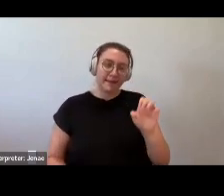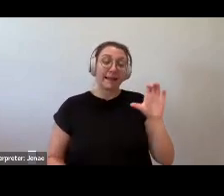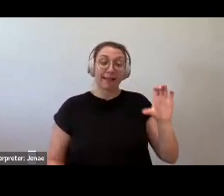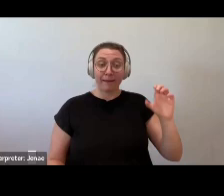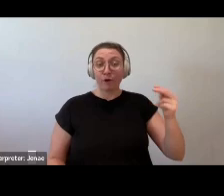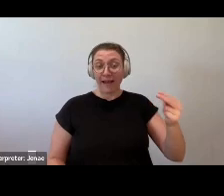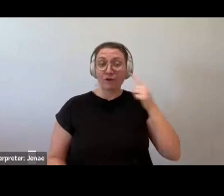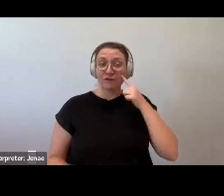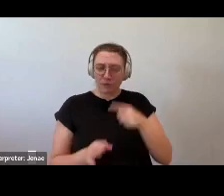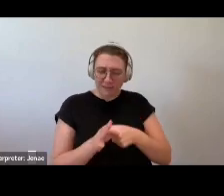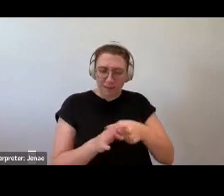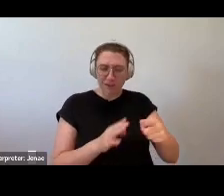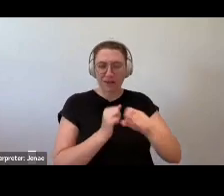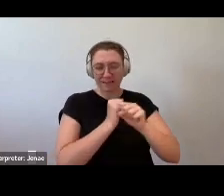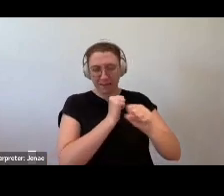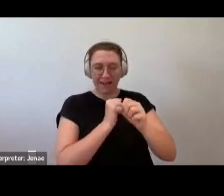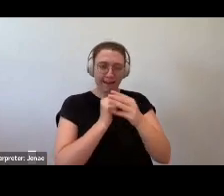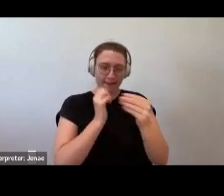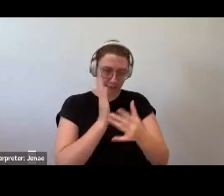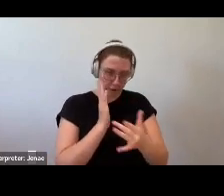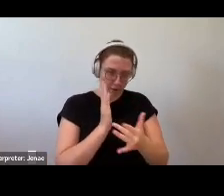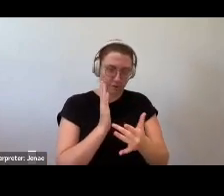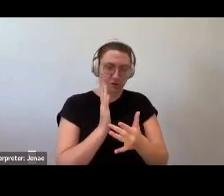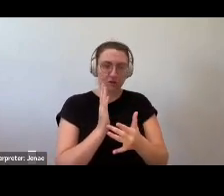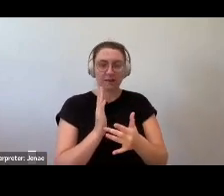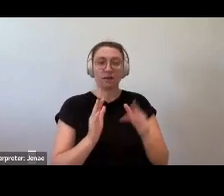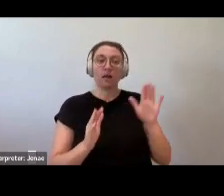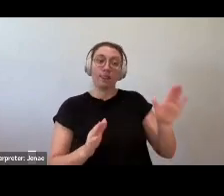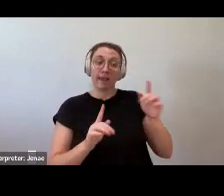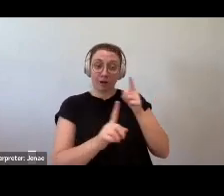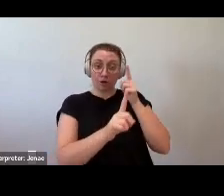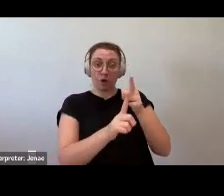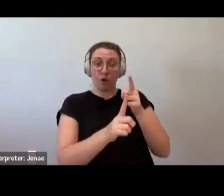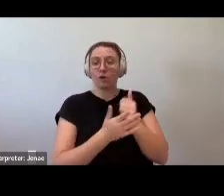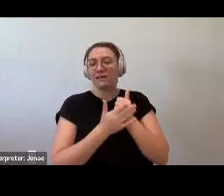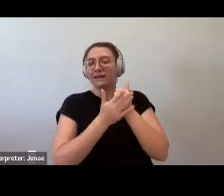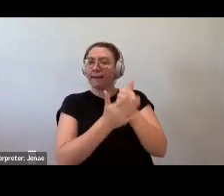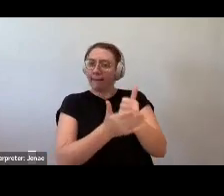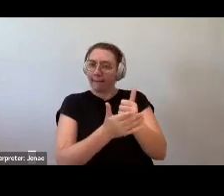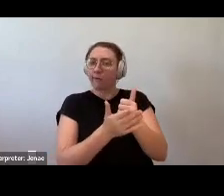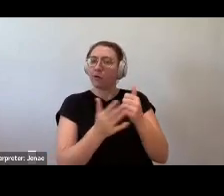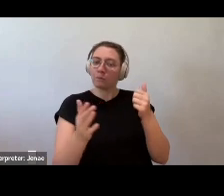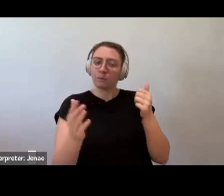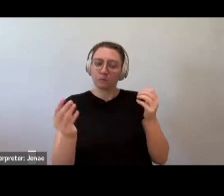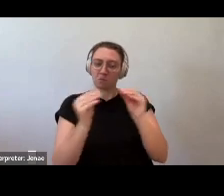medios y tecnología especializados del CDE, cuyo objetivo es ayudar a cerrar esa brecha de rendimiento al proporcionar...